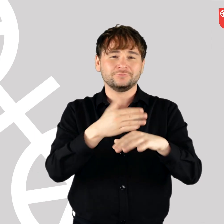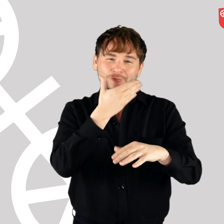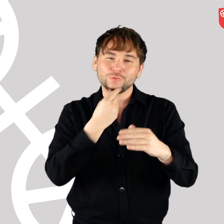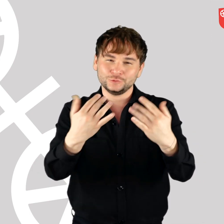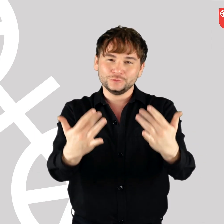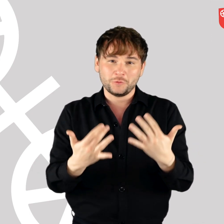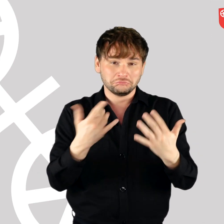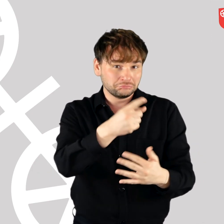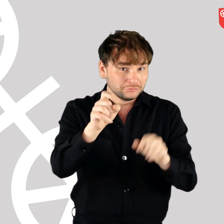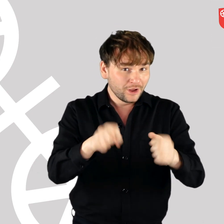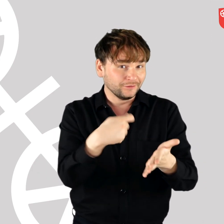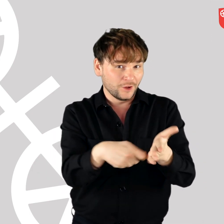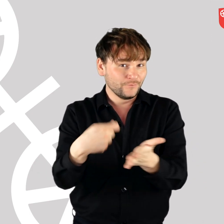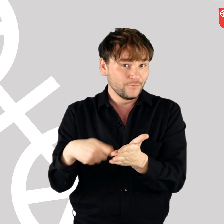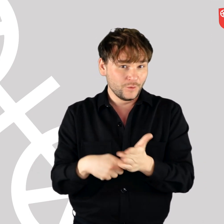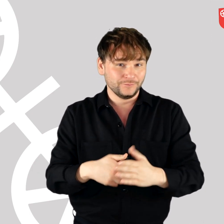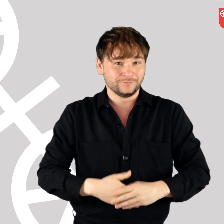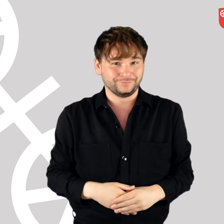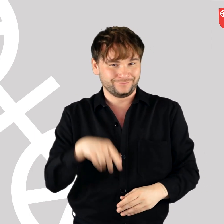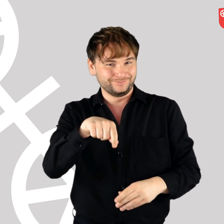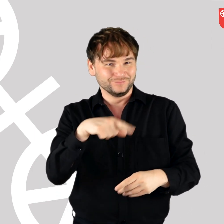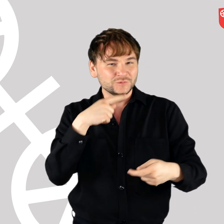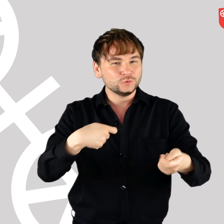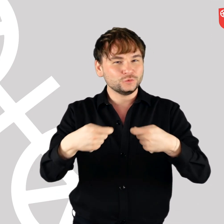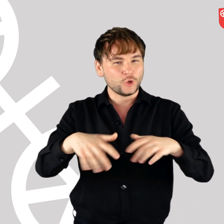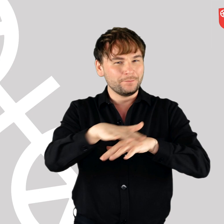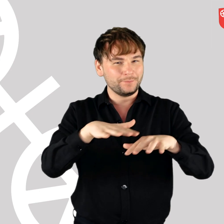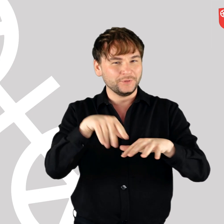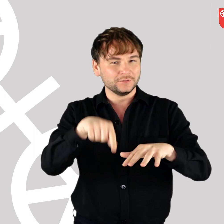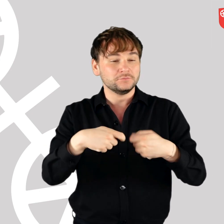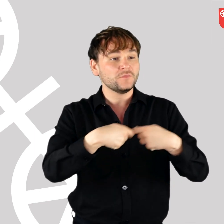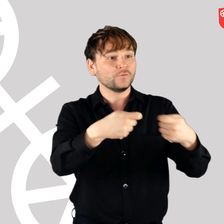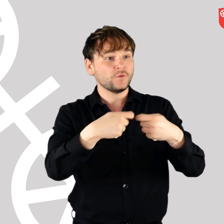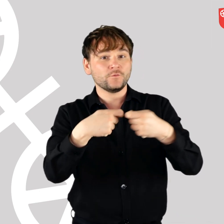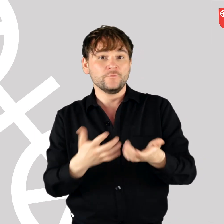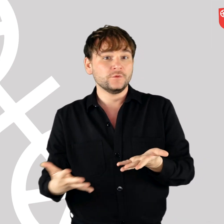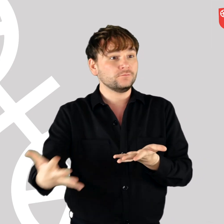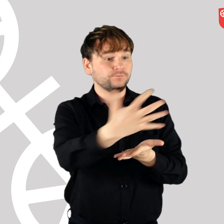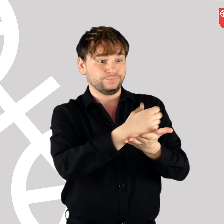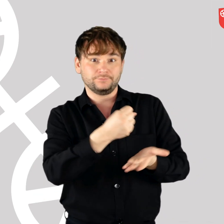und um Gutenberg und seine Erfindung. Das Besondere an diesem Shop: Alles, was verkauft wird,